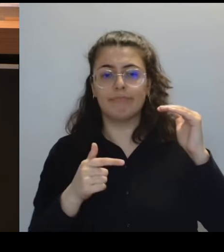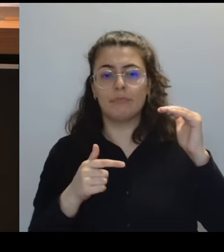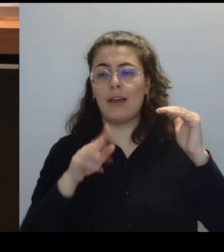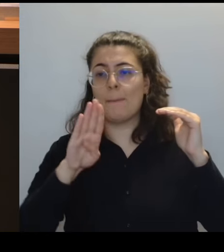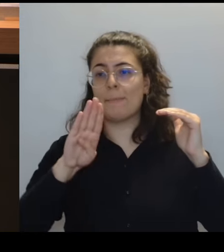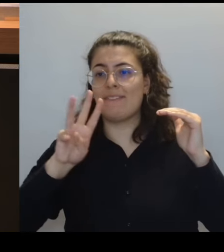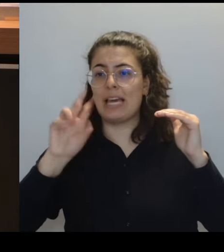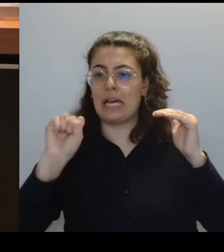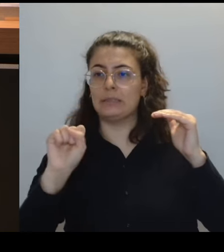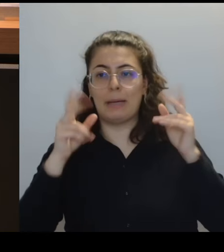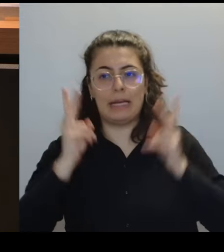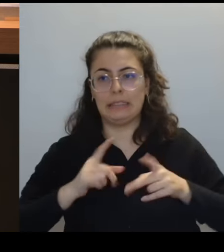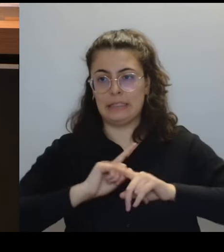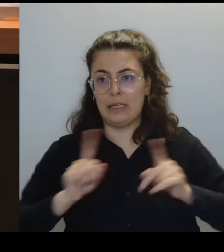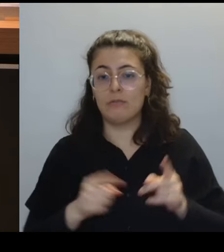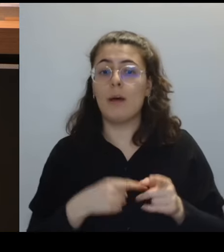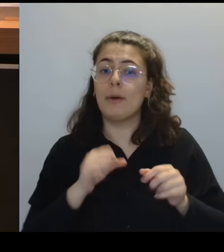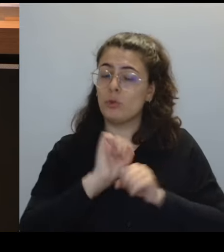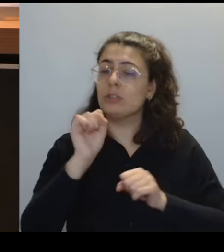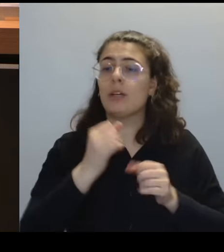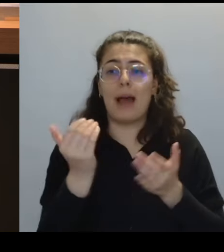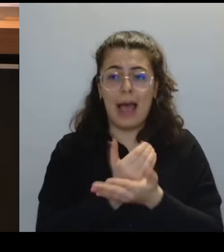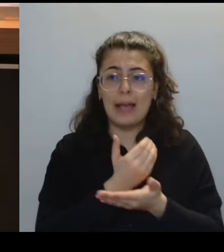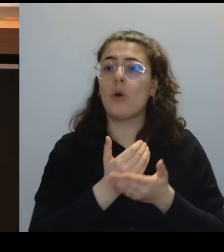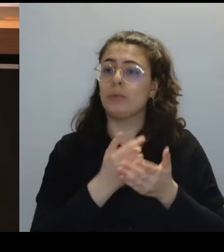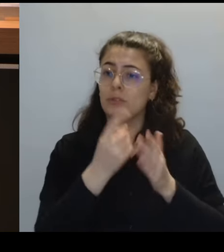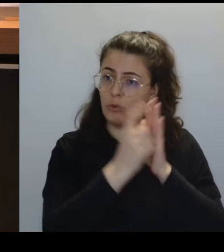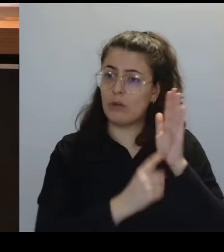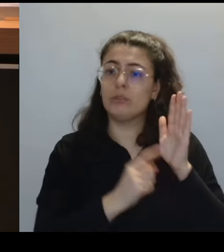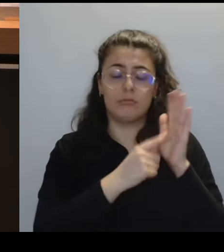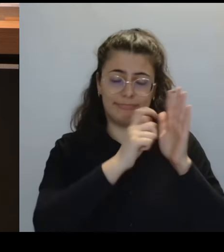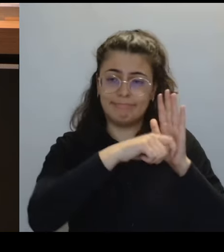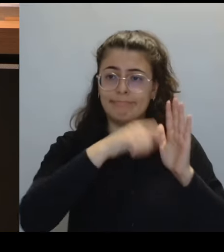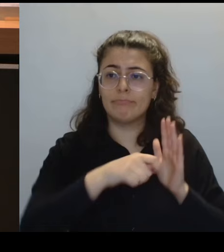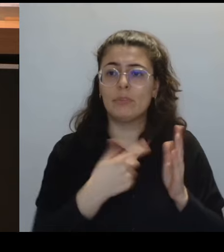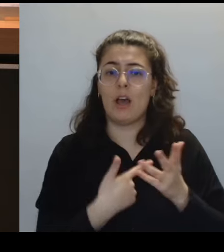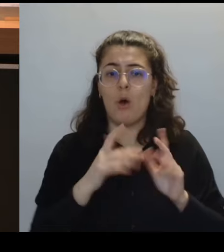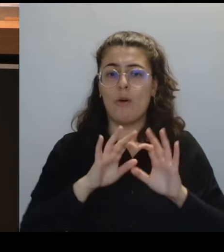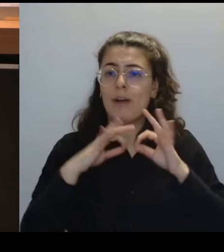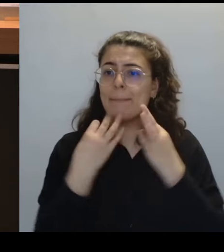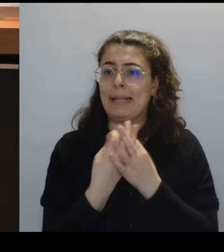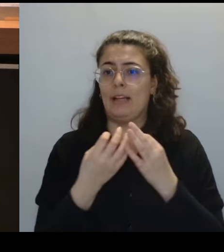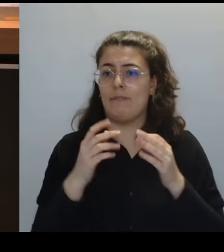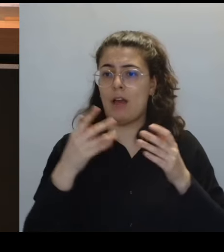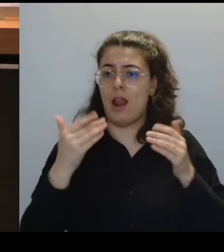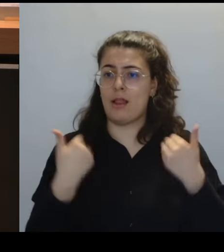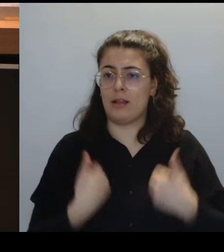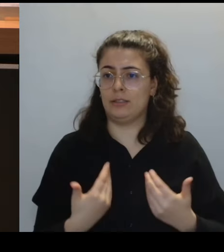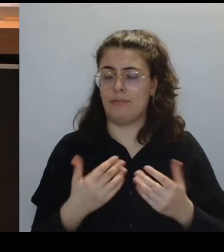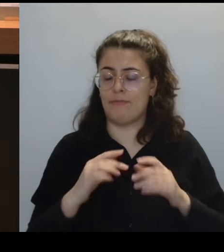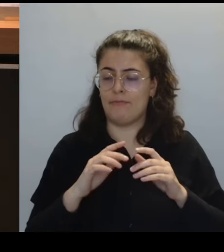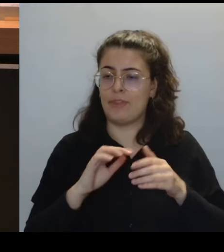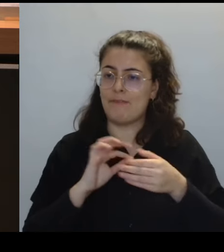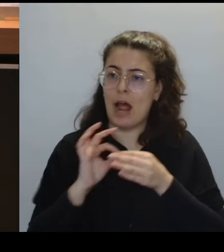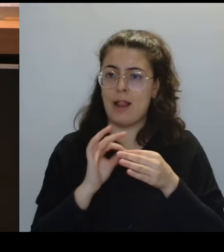In prekären finanziellen Verhältnissen leben und dadurch auch auf dem offenen Wohnungsmarkt, genauso wie die